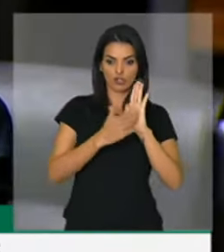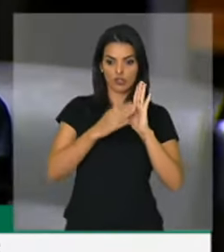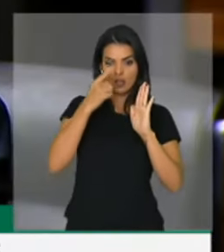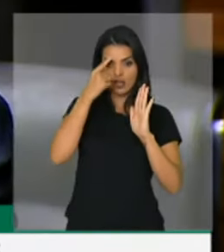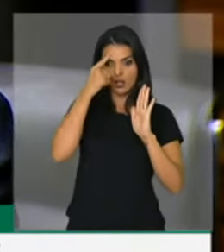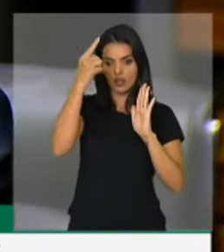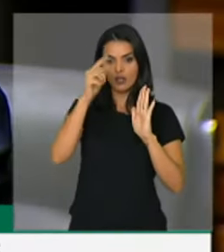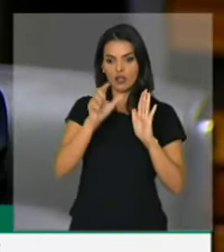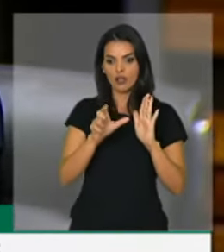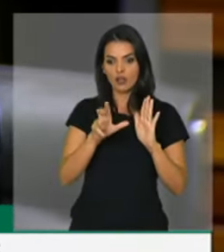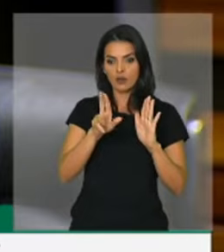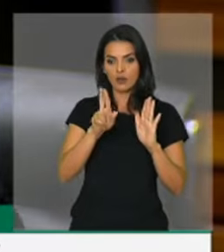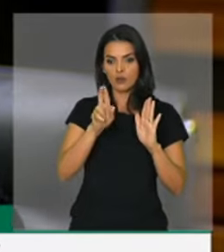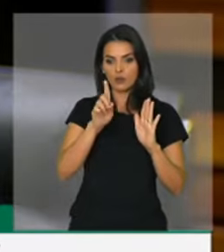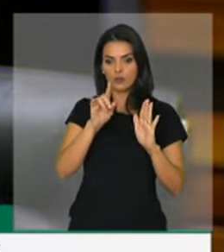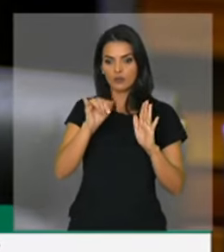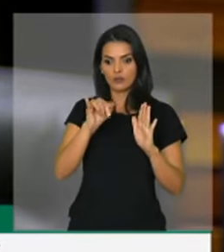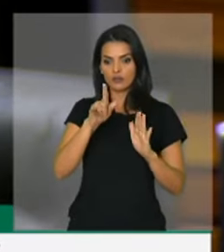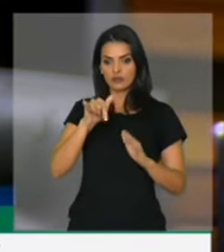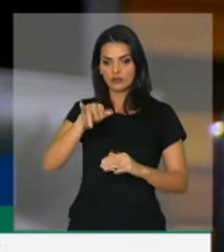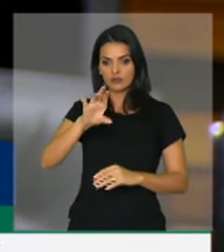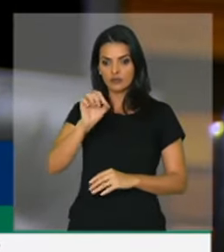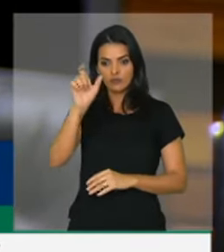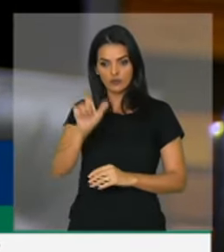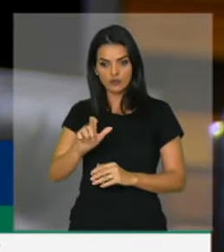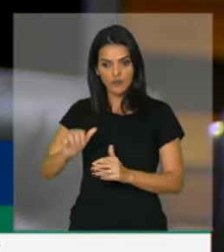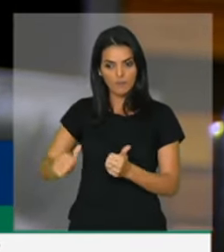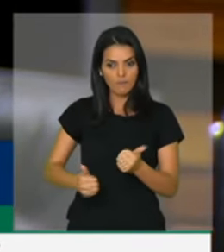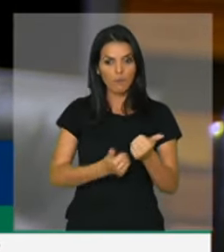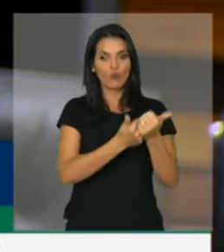LUIZINHO COM O APOIO DE V.EXA. E COM CERTEZA DA MAIORIA DA CÂMARA DOS DEPUTADOS, É UM PROJETO PERTINENTE É UM